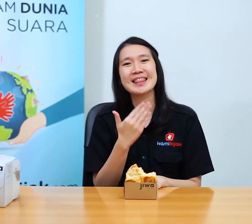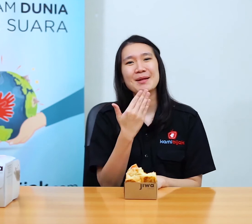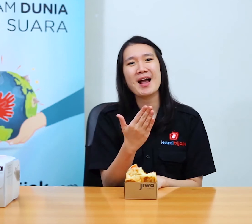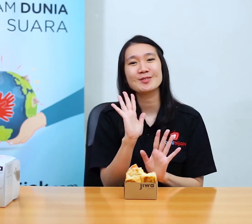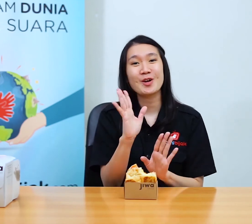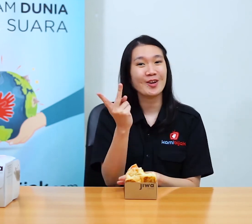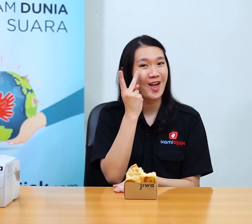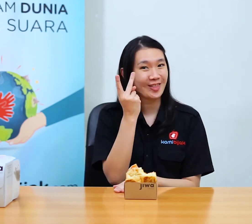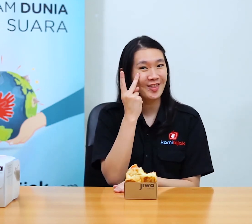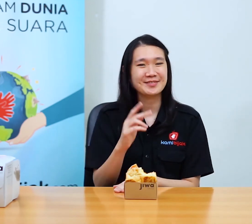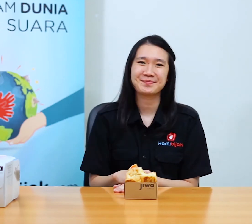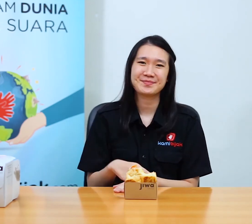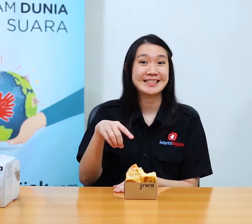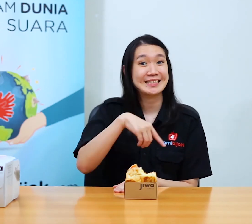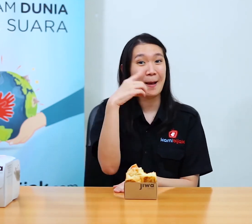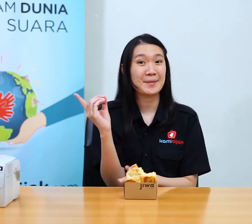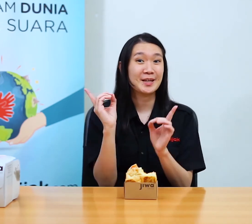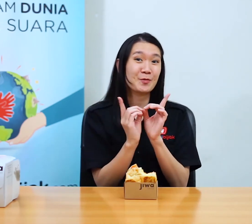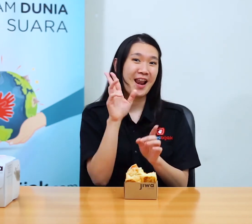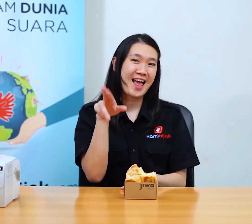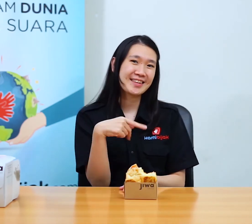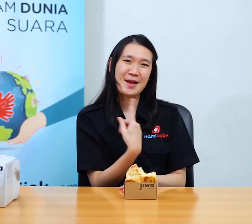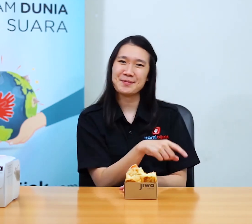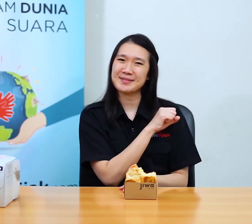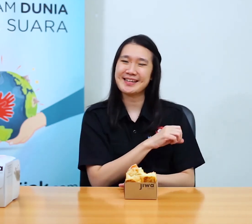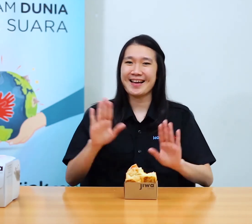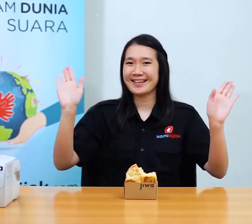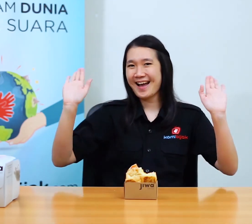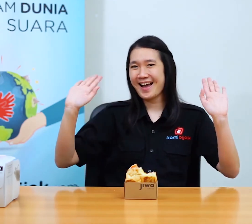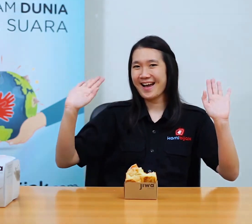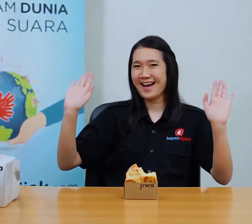Terima kasih telah menonton, sampai jumpa lagi di KamiBijak. Daah!